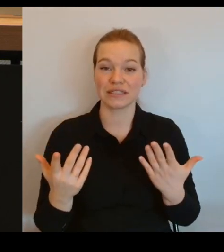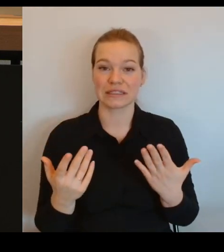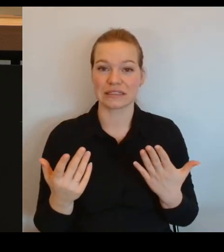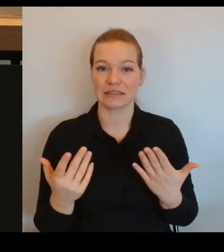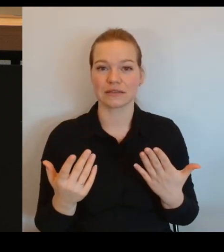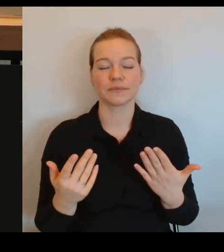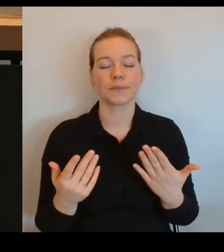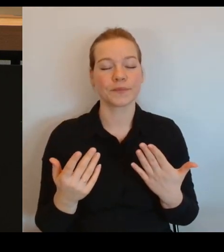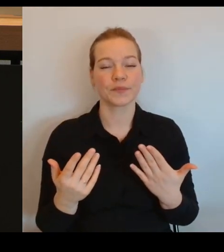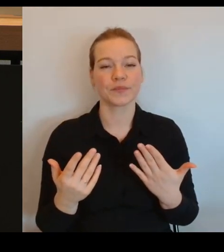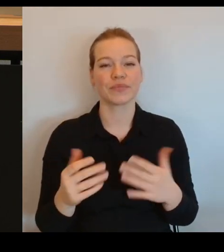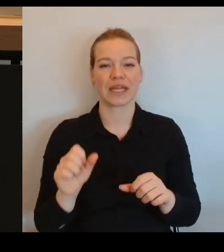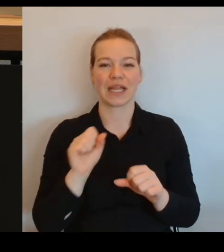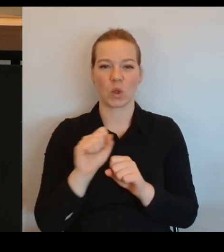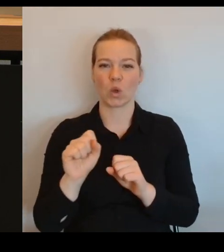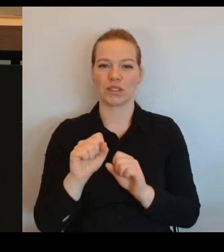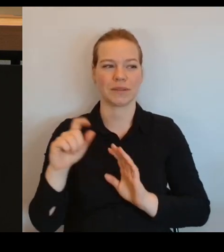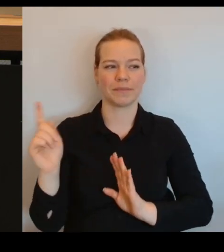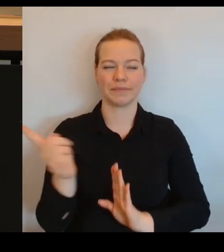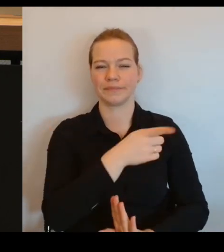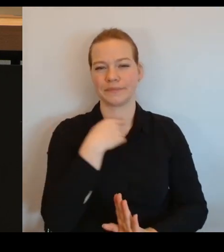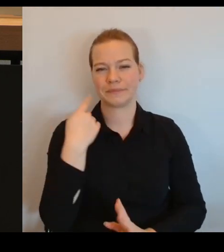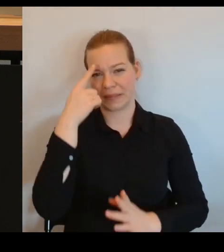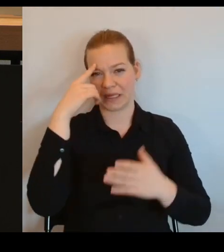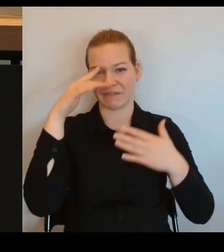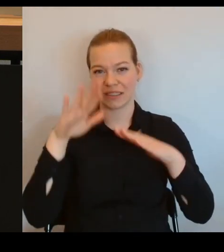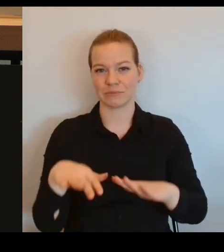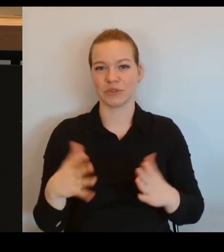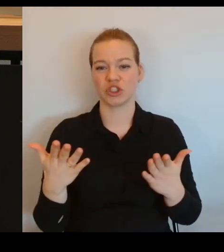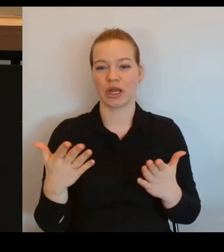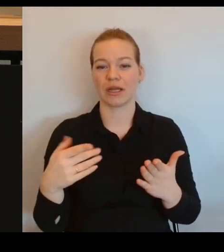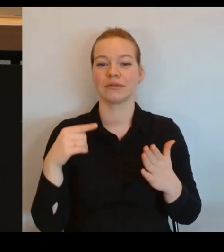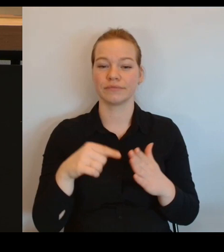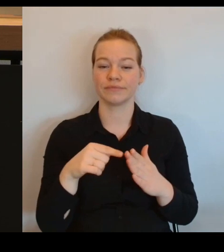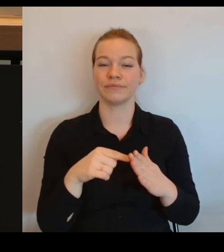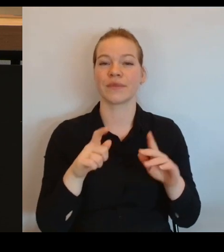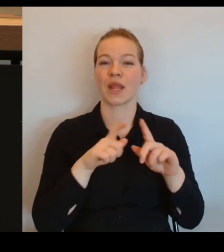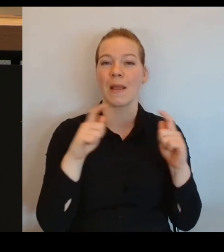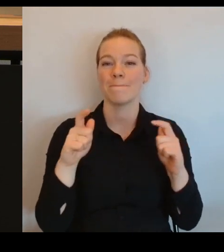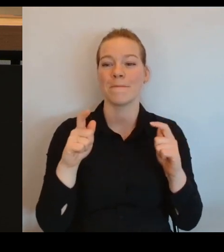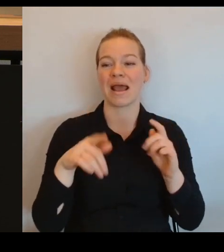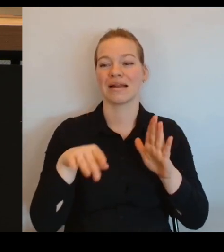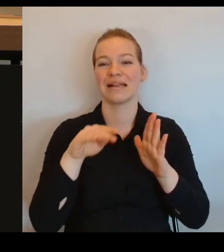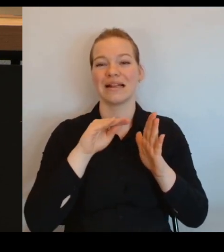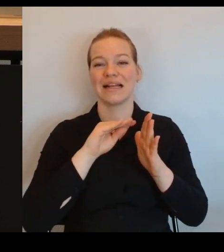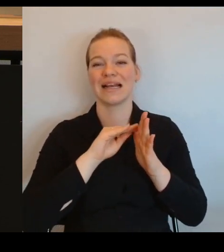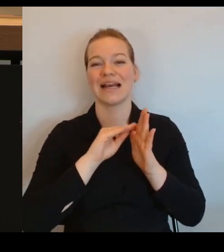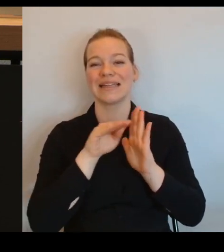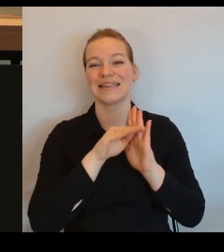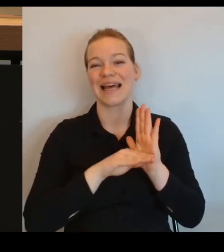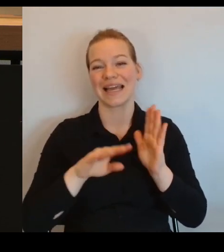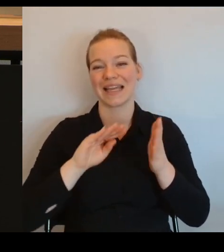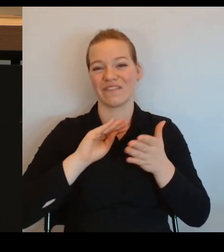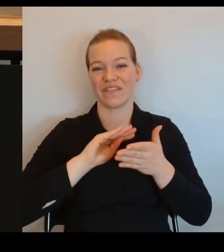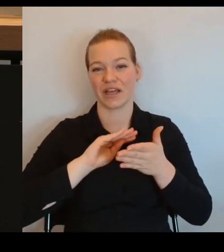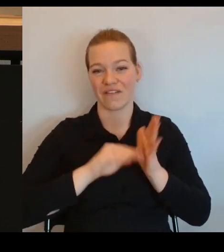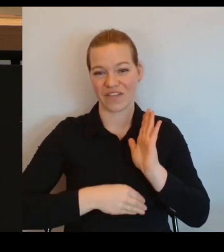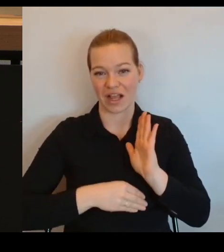Manteltarifvertrag, die laufen derzeit und es wurden bereits einige wichtige Zwischenergebnisse erzielt und ich gehe davon